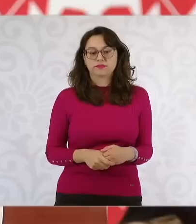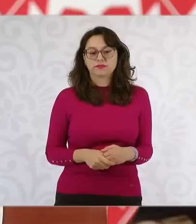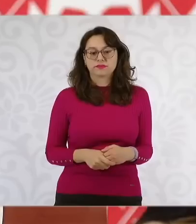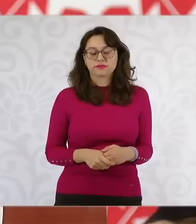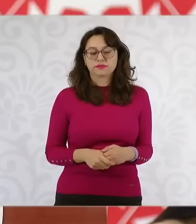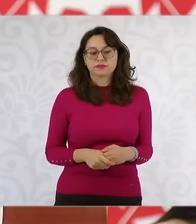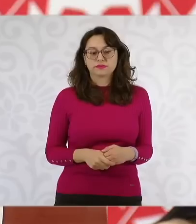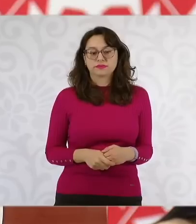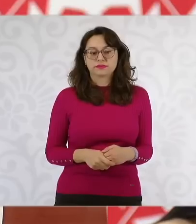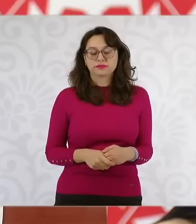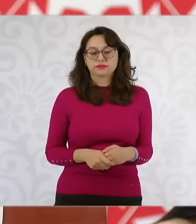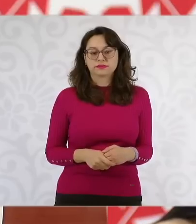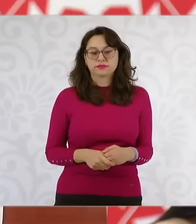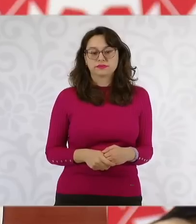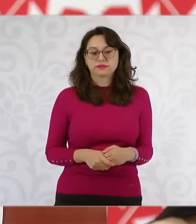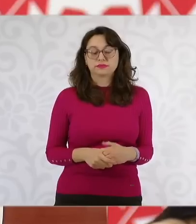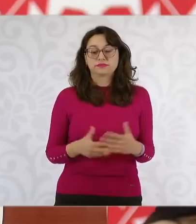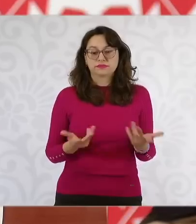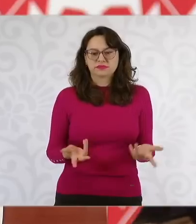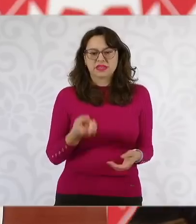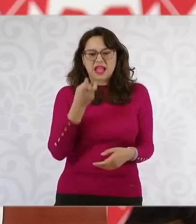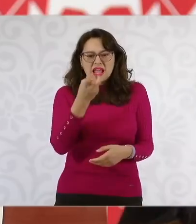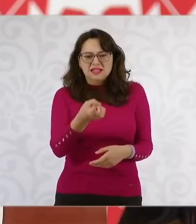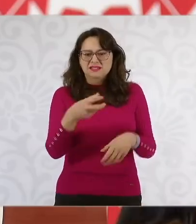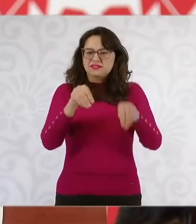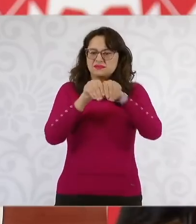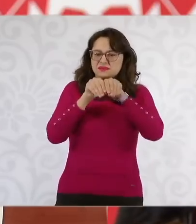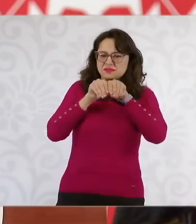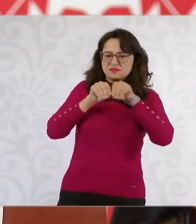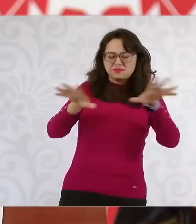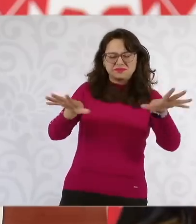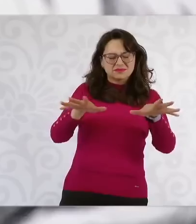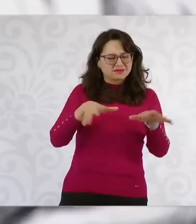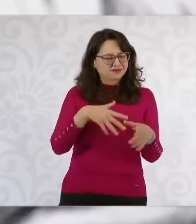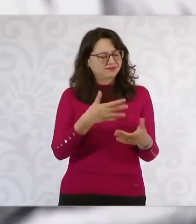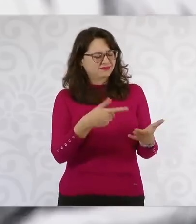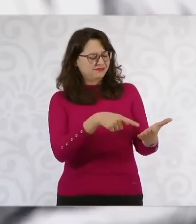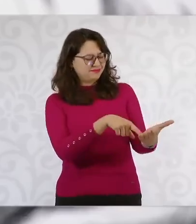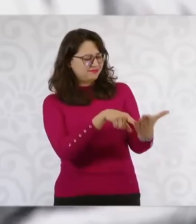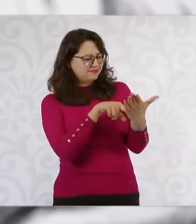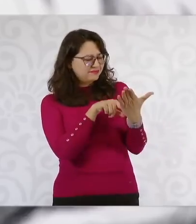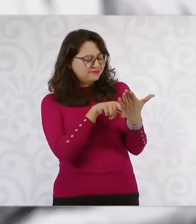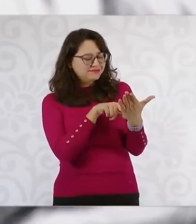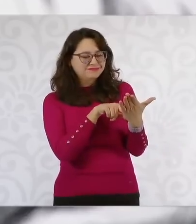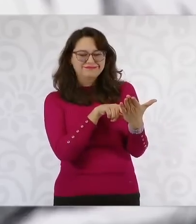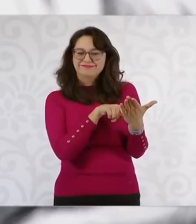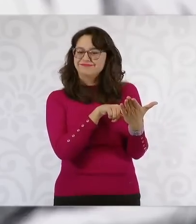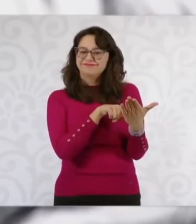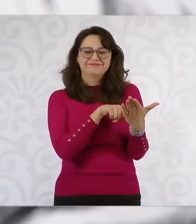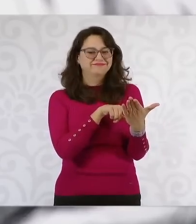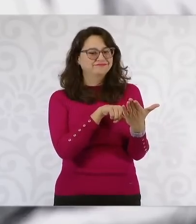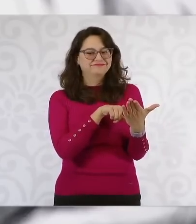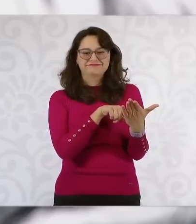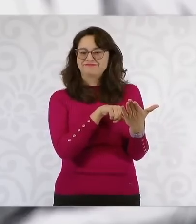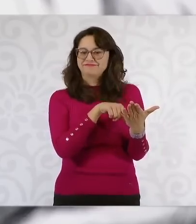ad de el análisis de la nota es posible no es posible reunir indicios suficientes para